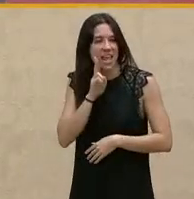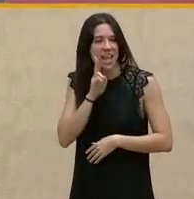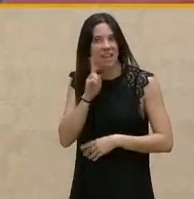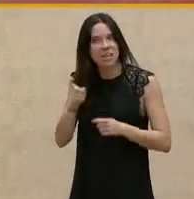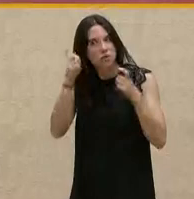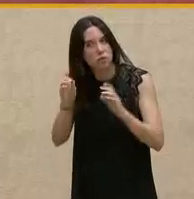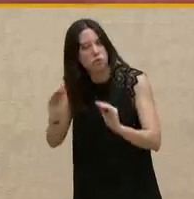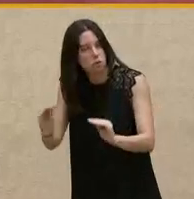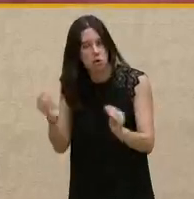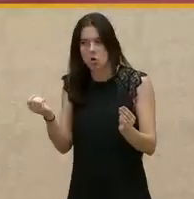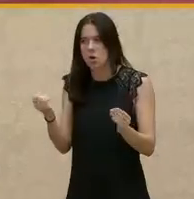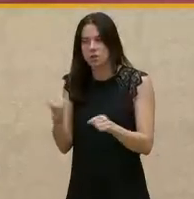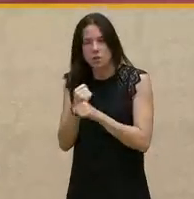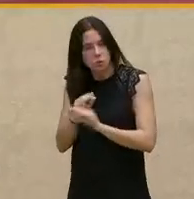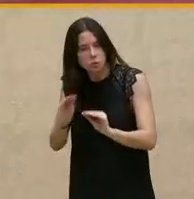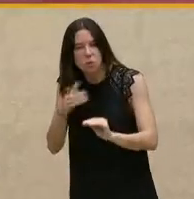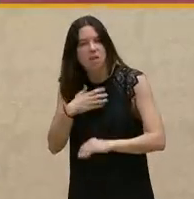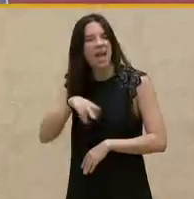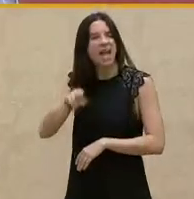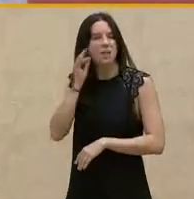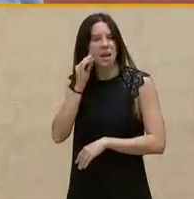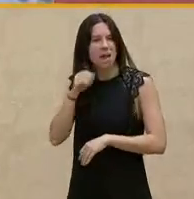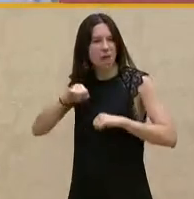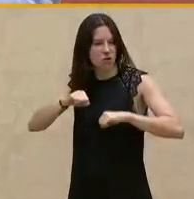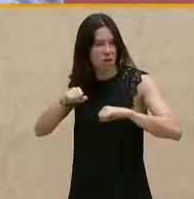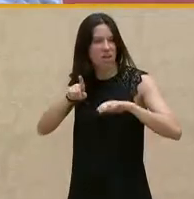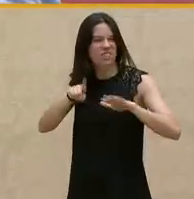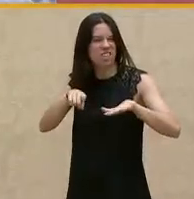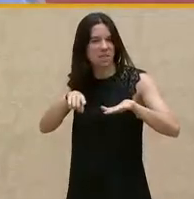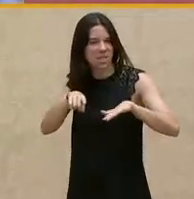se quedaba mi hermana mayor seis meses en mi pueblo con mi padre mientras que mi madre se